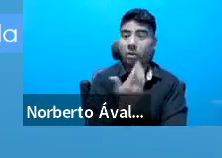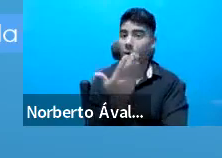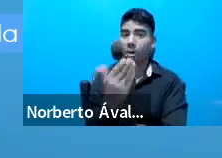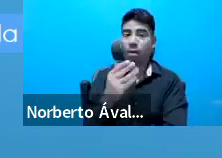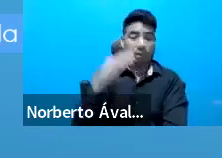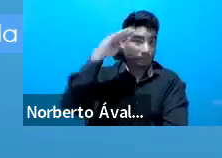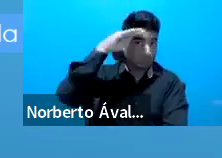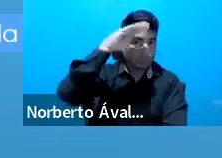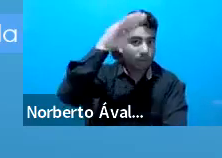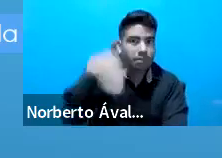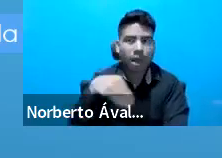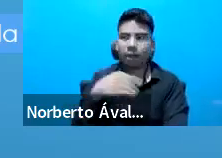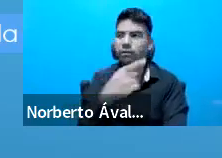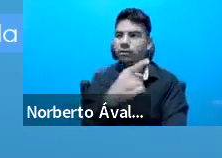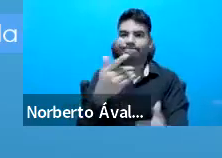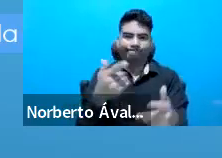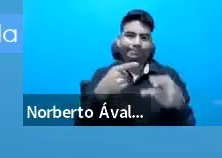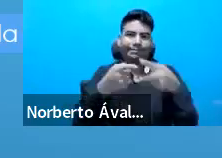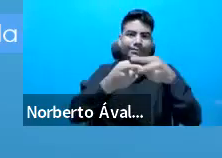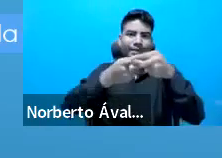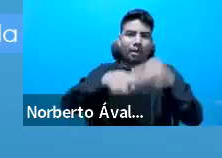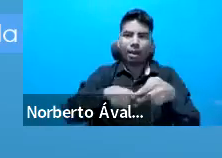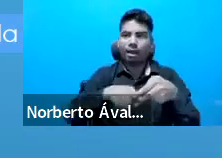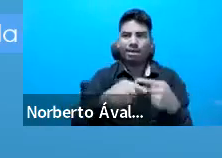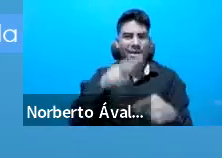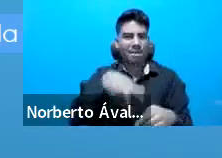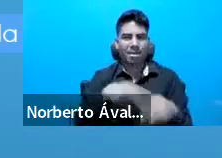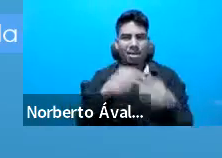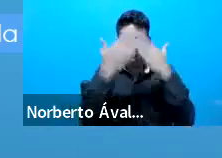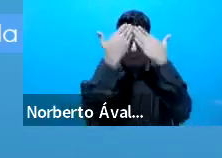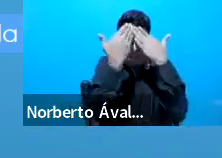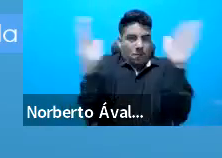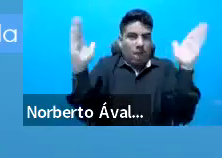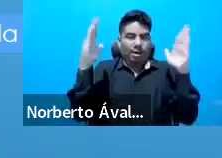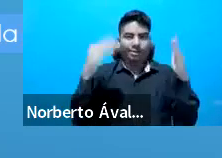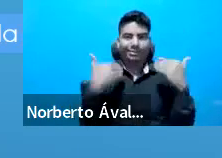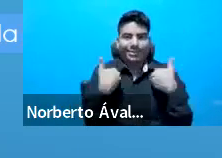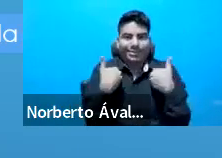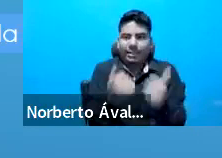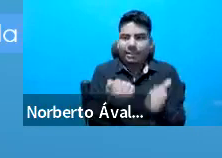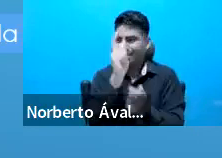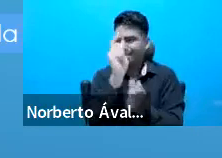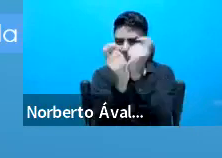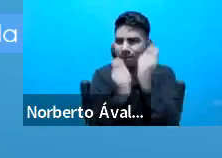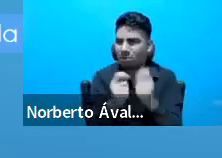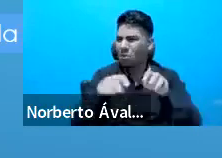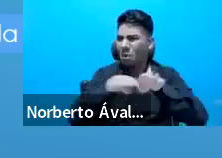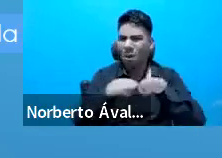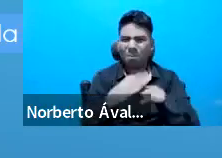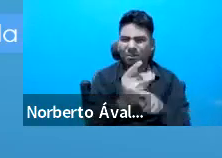No me